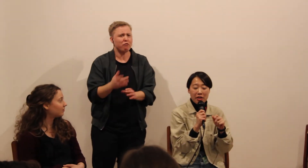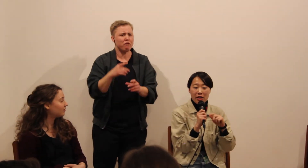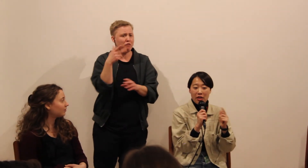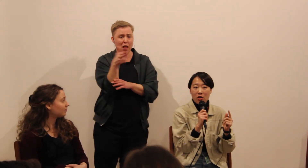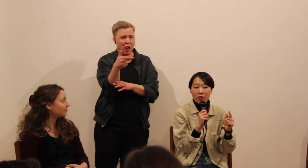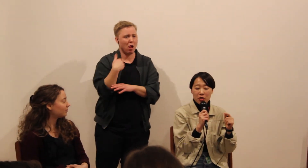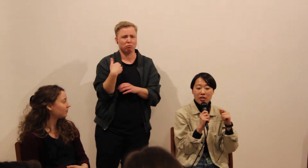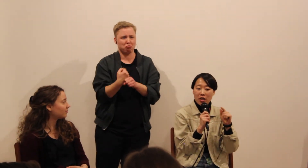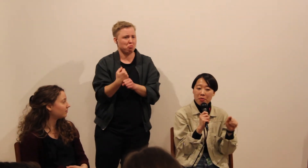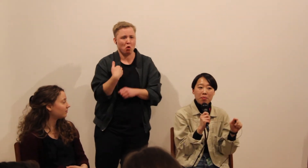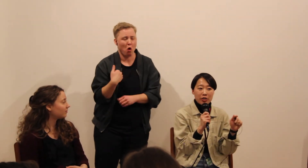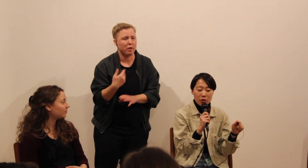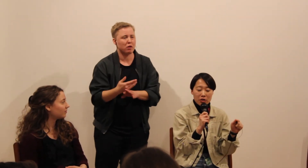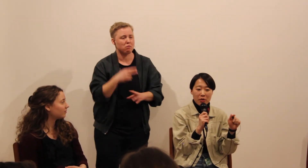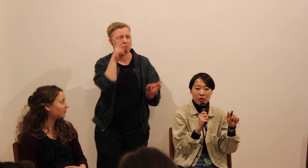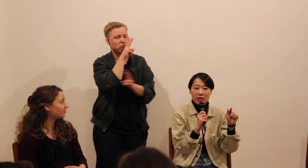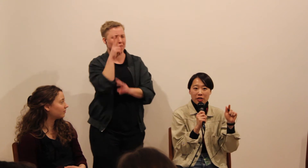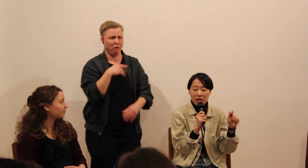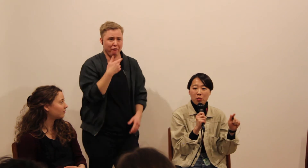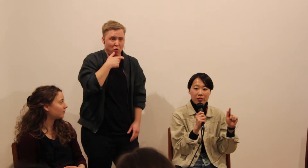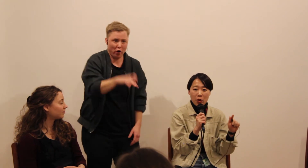Und in Korea gibt es nicht viele Leute, die über die CODAs wissen.